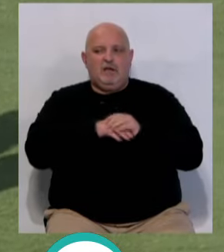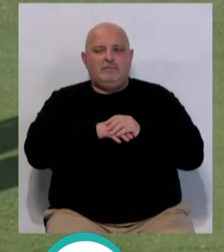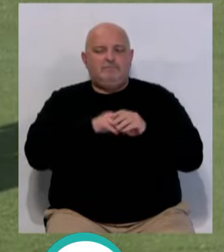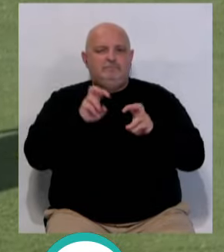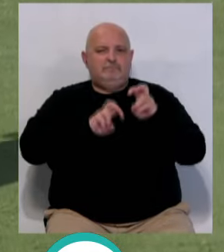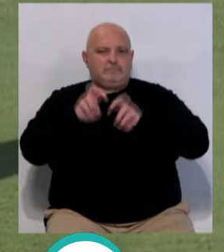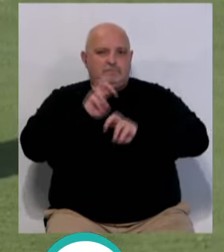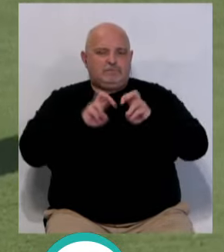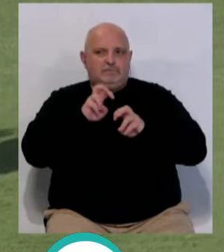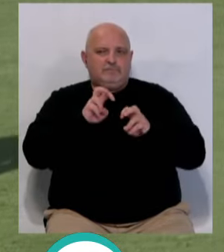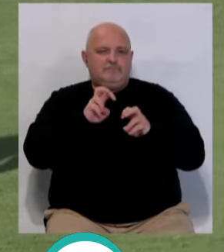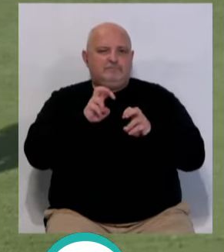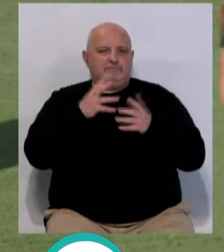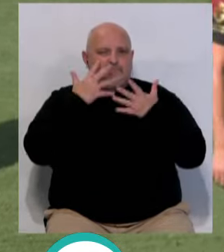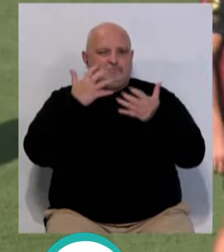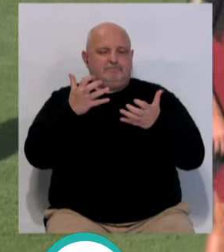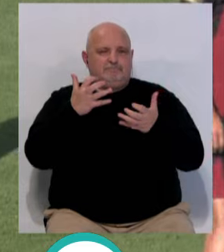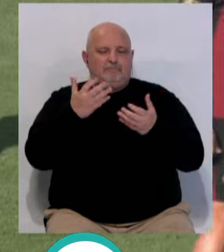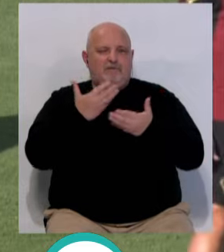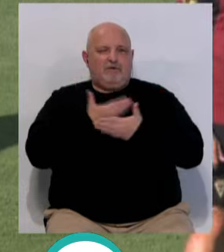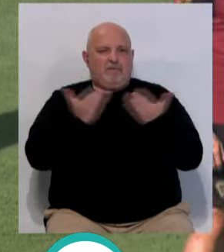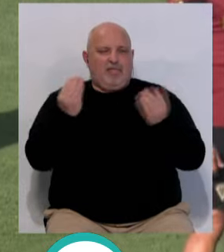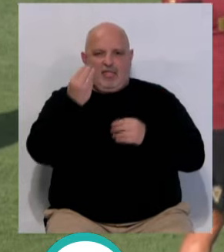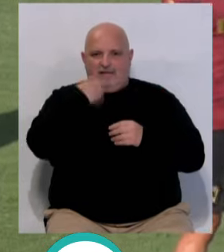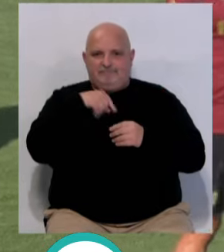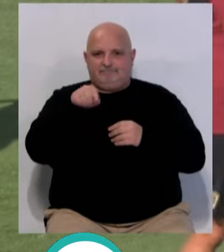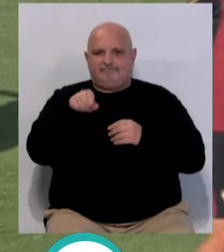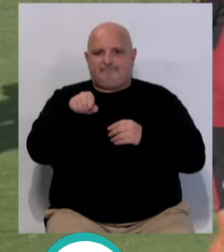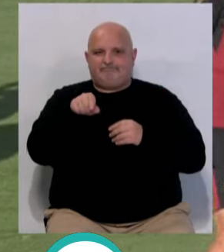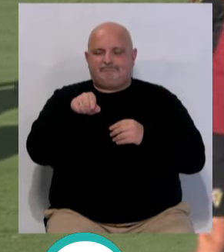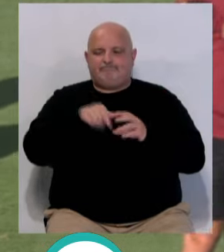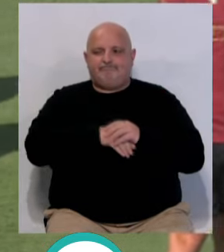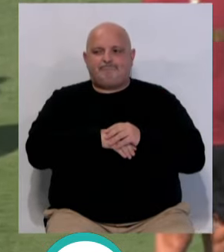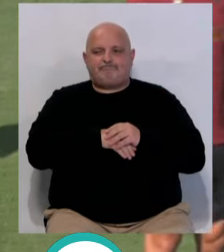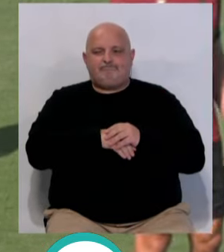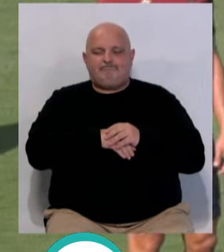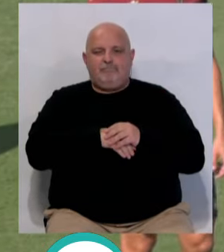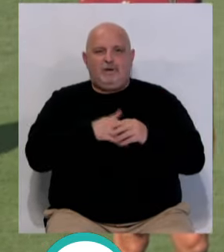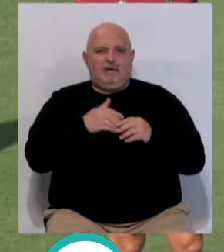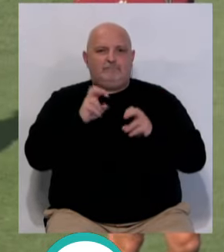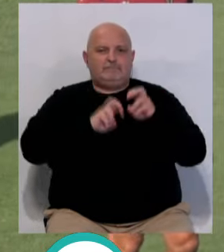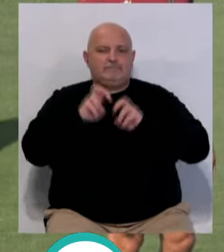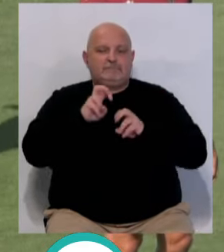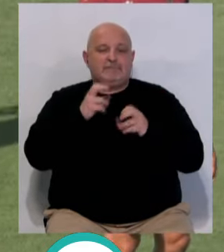compañero se ve una falta se ve una Falta de confianza eh de chutar y decir si fallo si